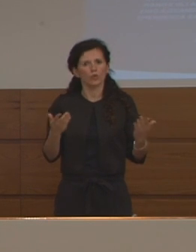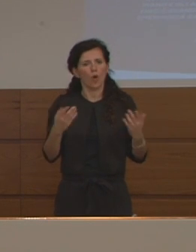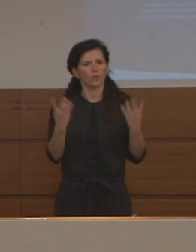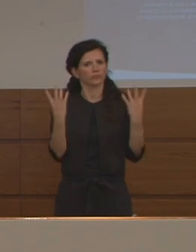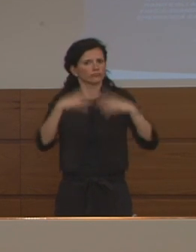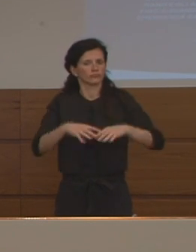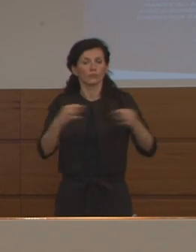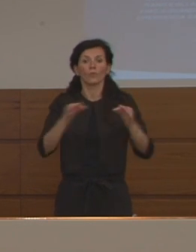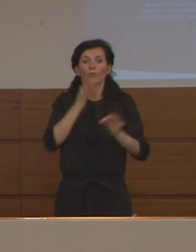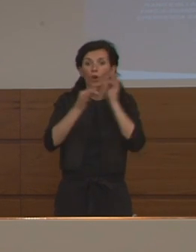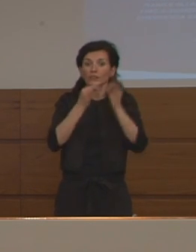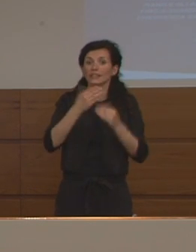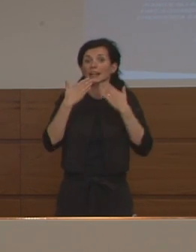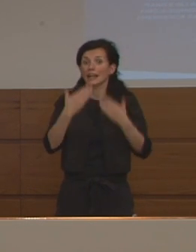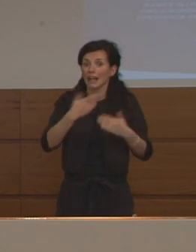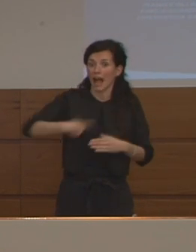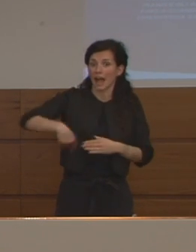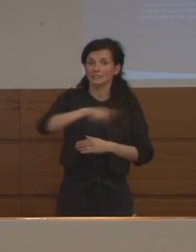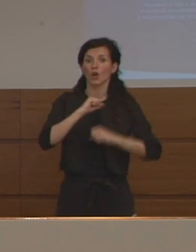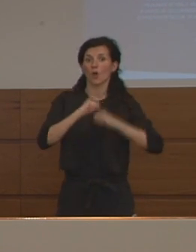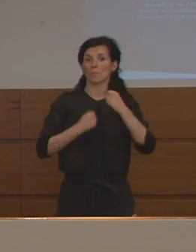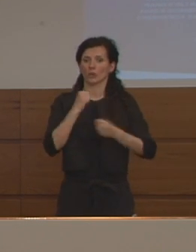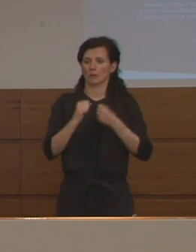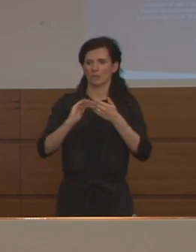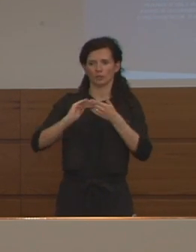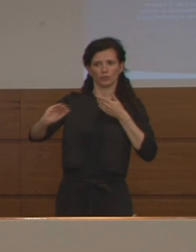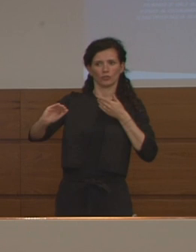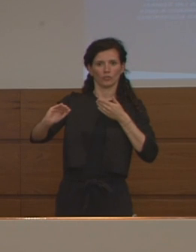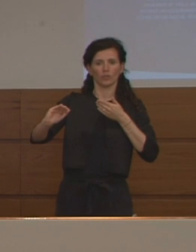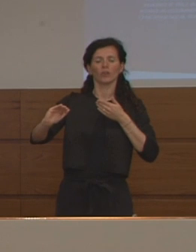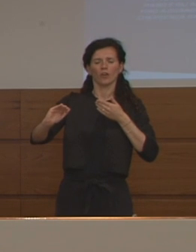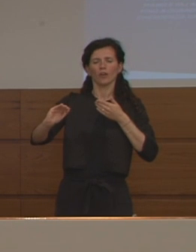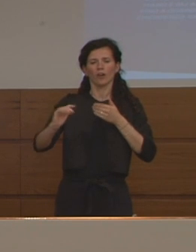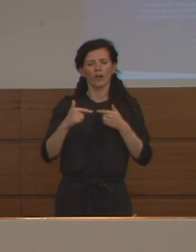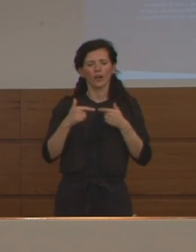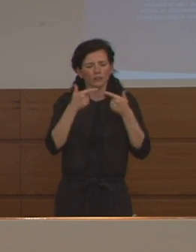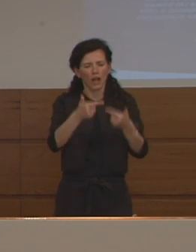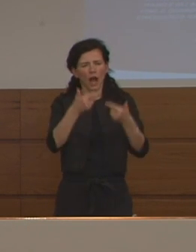sociale a ridurre la pressione su quello che era il punto cruciale, il punto